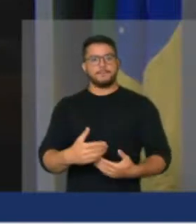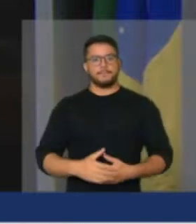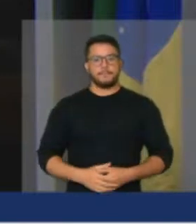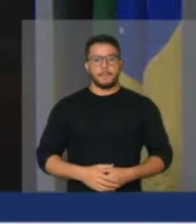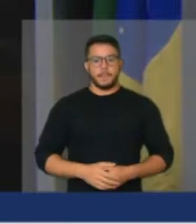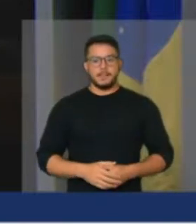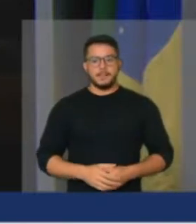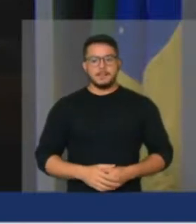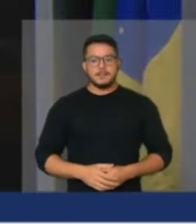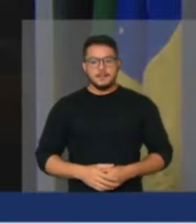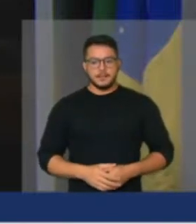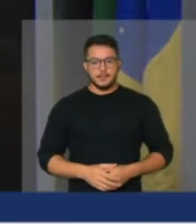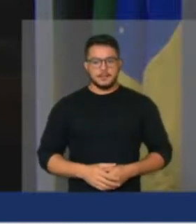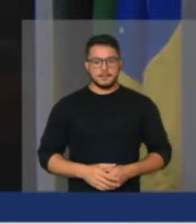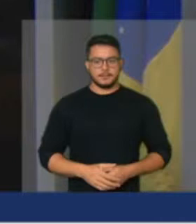DA PEC 391, NO 1% DOS MUNICÍPIOS BRASILEIROS. EU